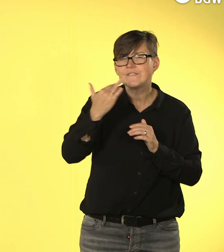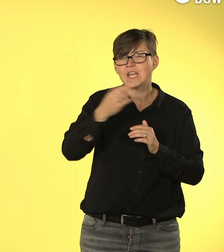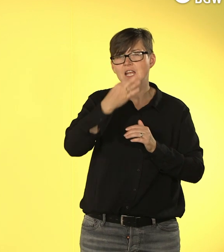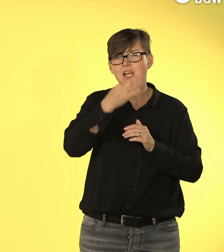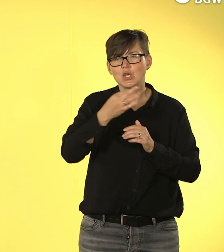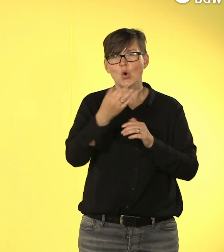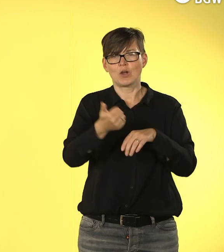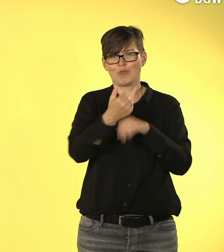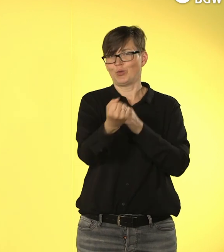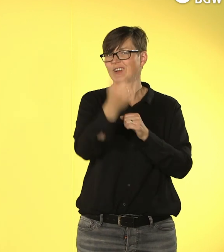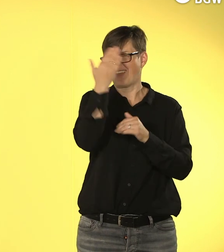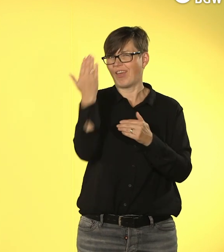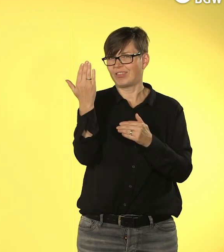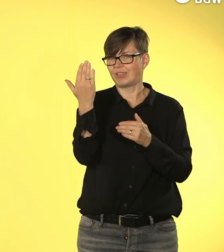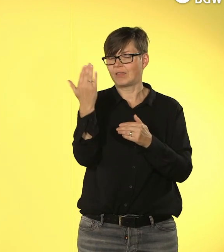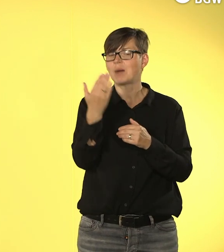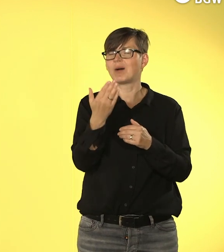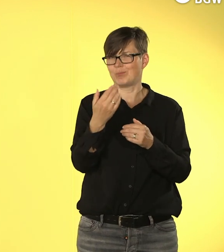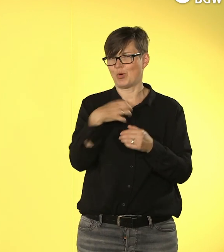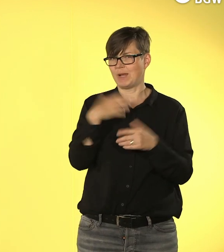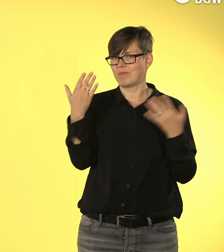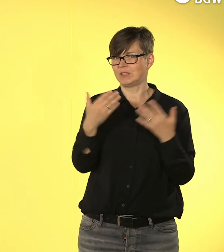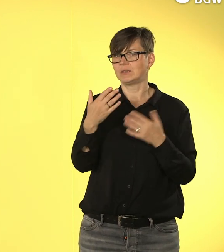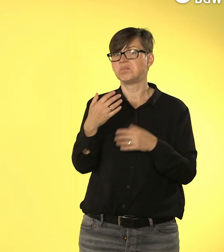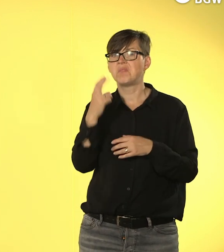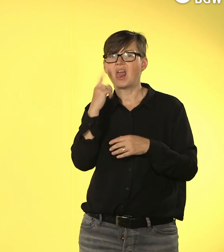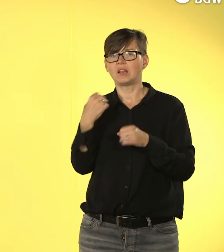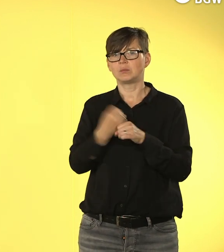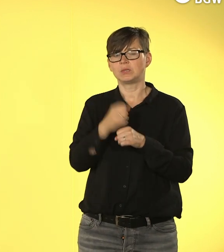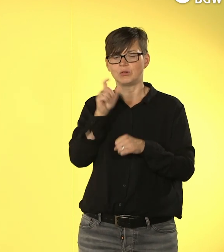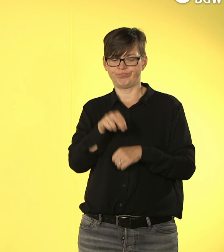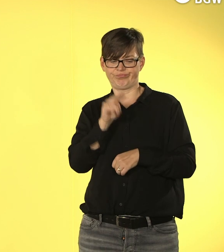Diese werden aber von älteren Mitarbeitern nicht akzeptiert.